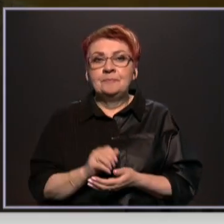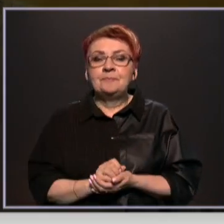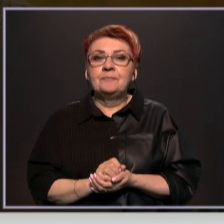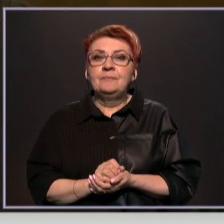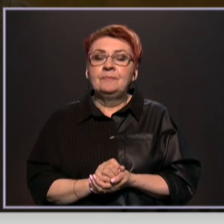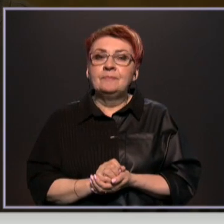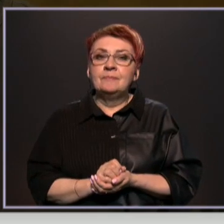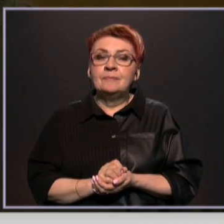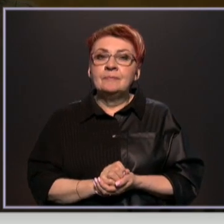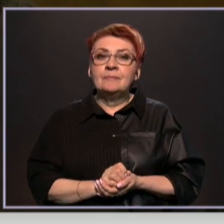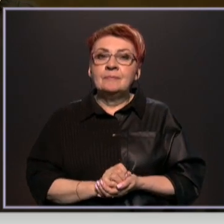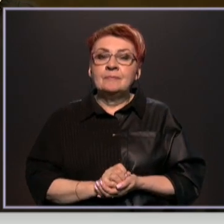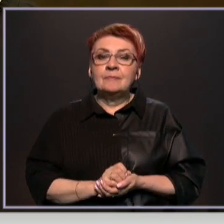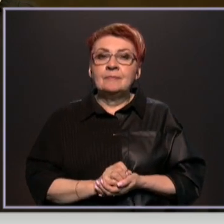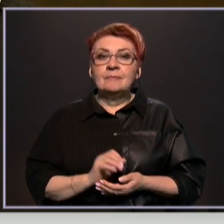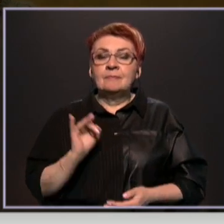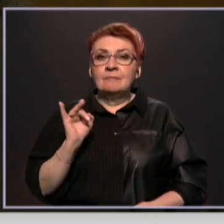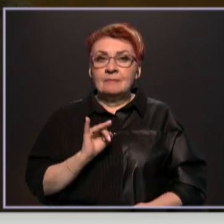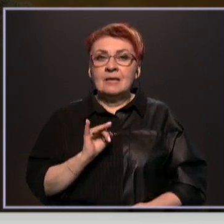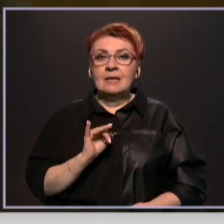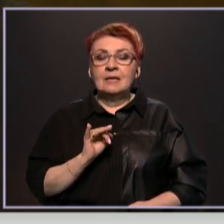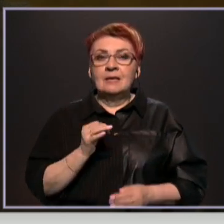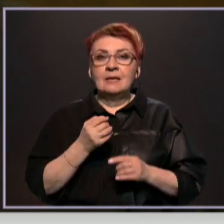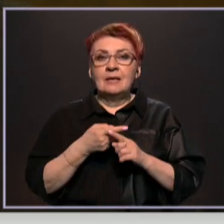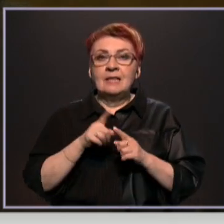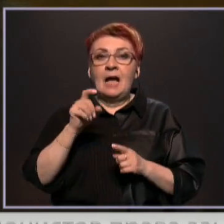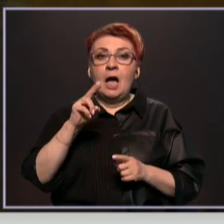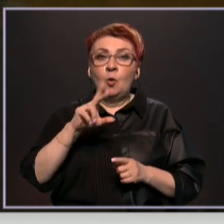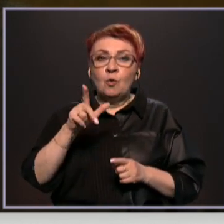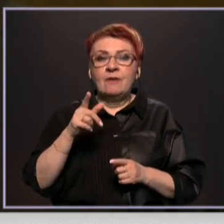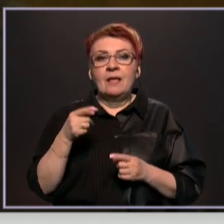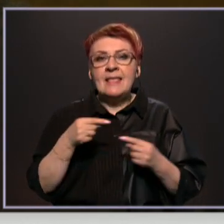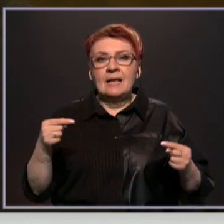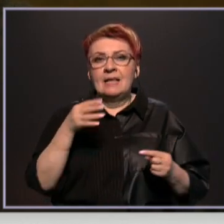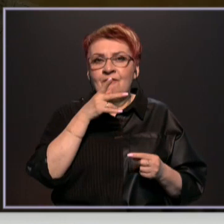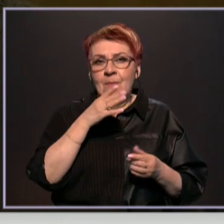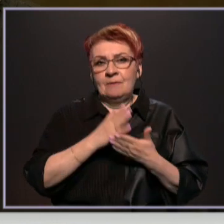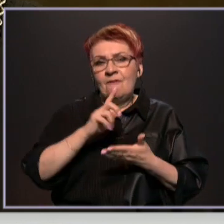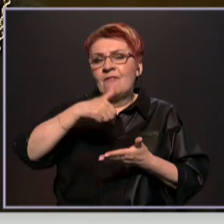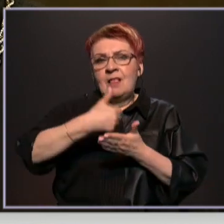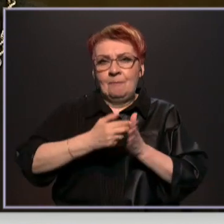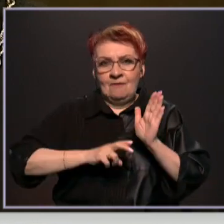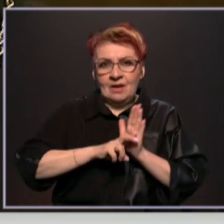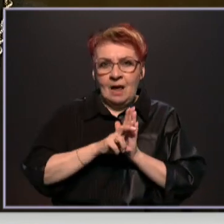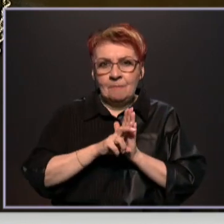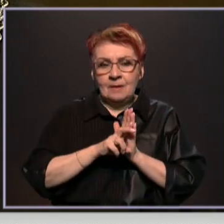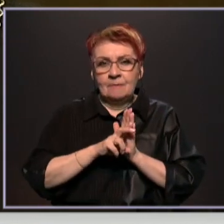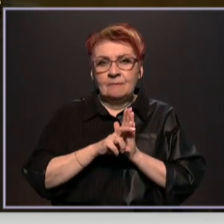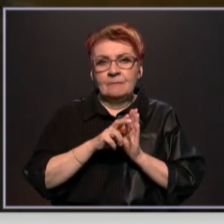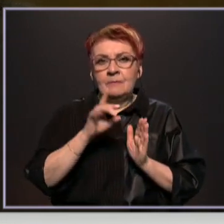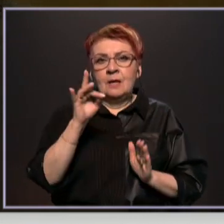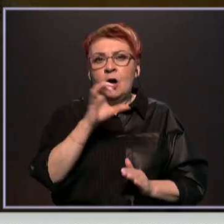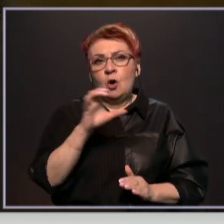в Кими и в общем это хоруг находилась некоторое время в главном храме росгвардии ровно после князя